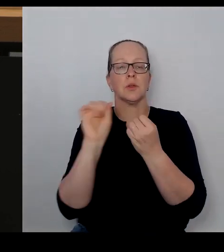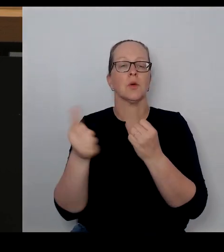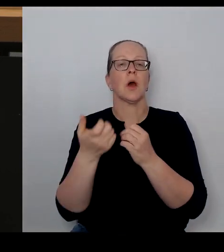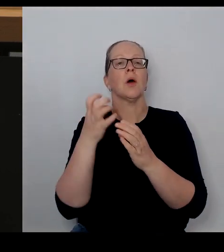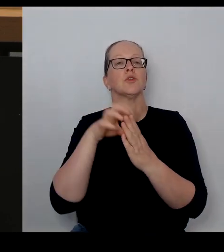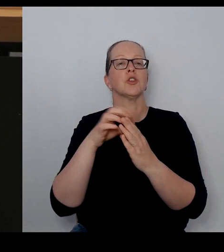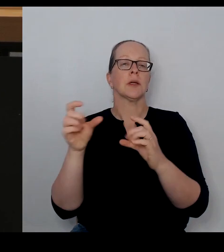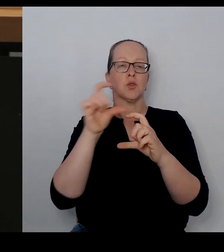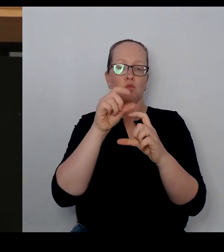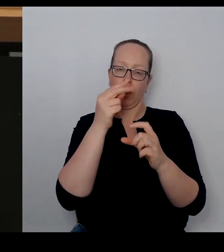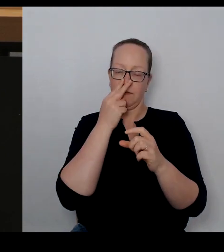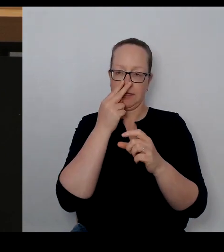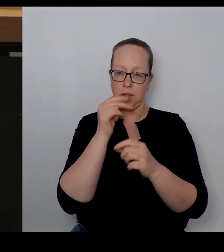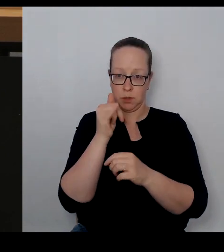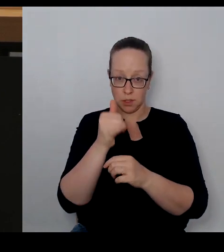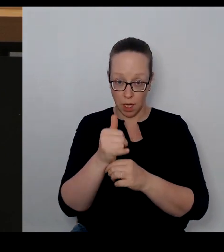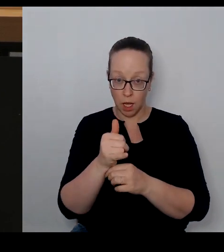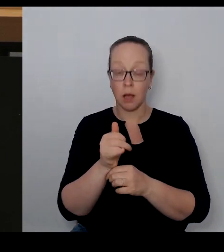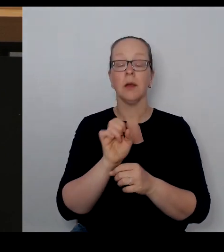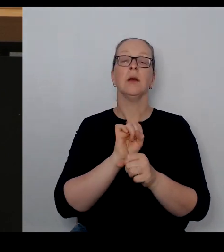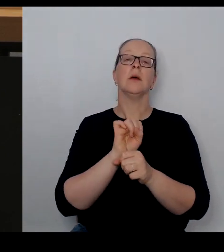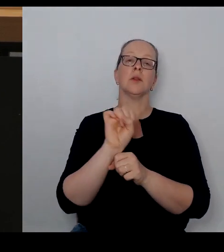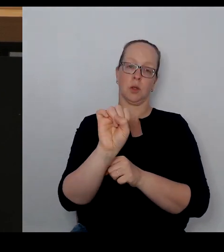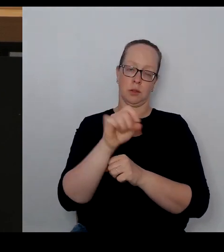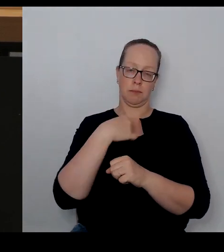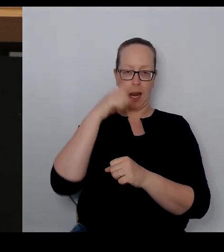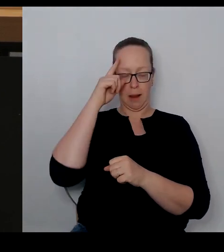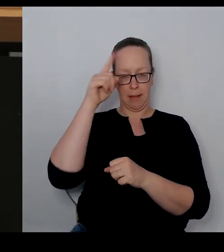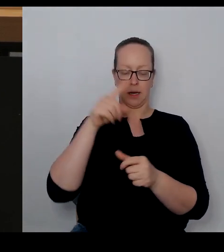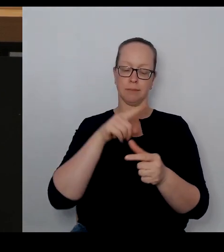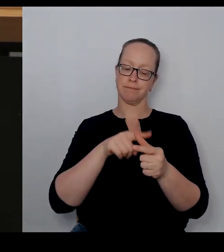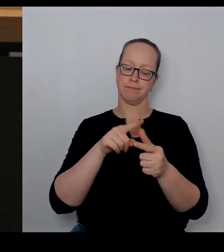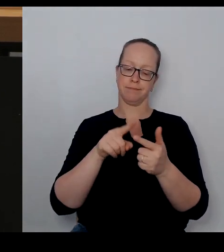vielen nicht besetzten Stellen dezidiert auseinandersetzen.